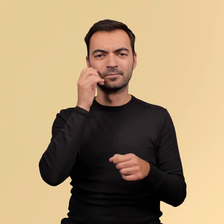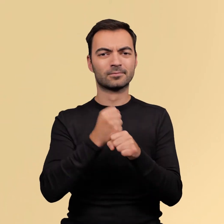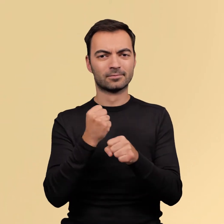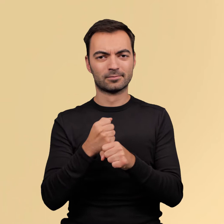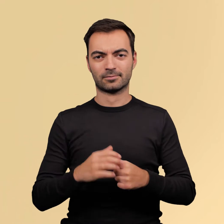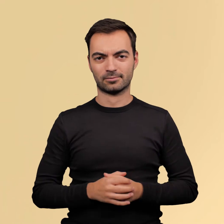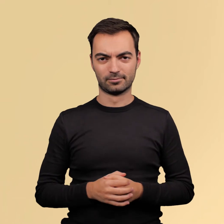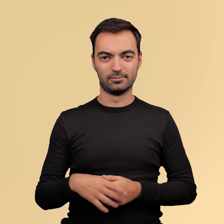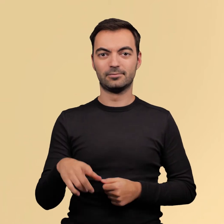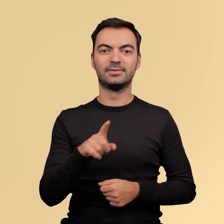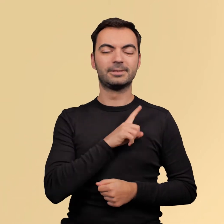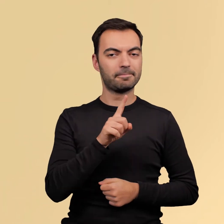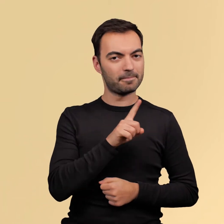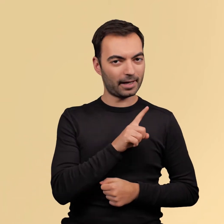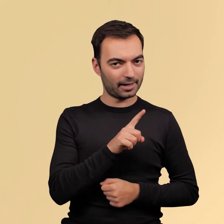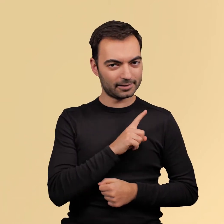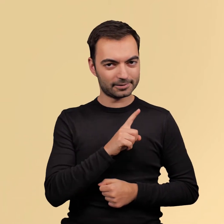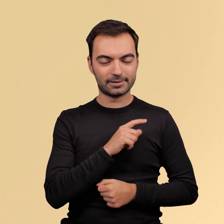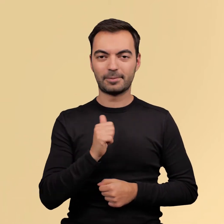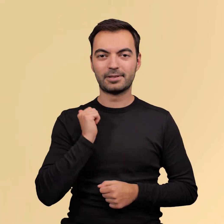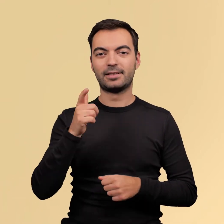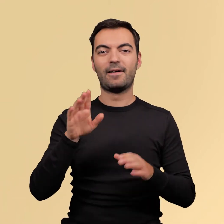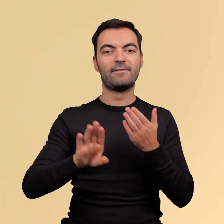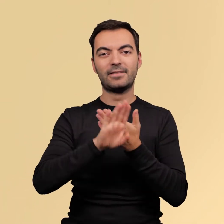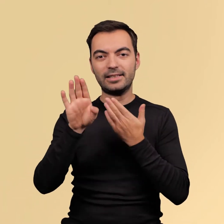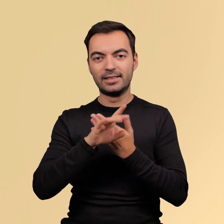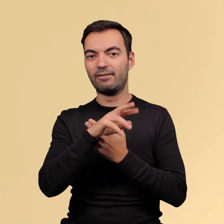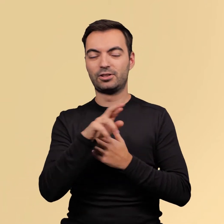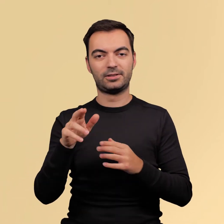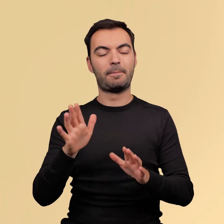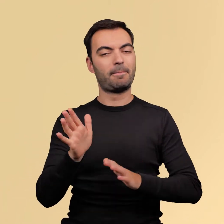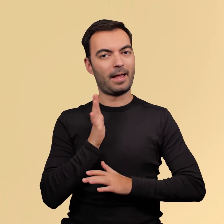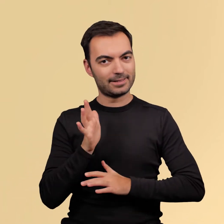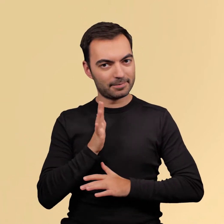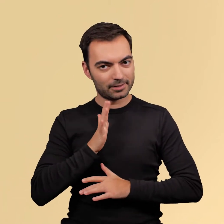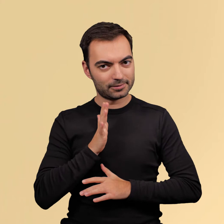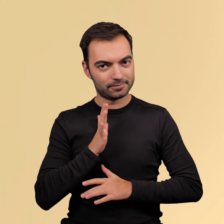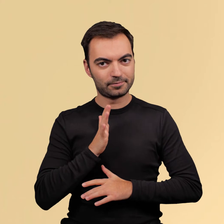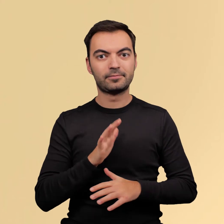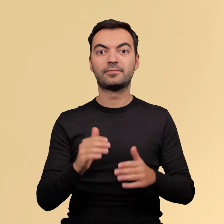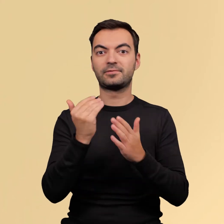Co robią na co dzień? Dbają o to, żeby eksponaty były bezpieczne